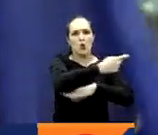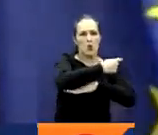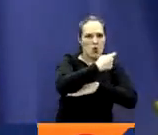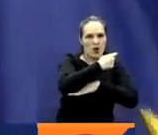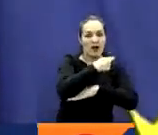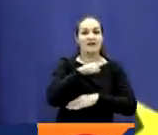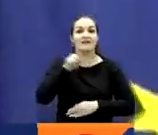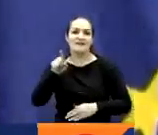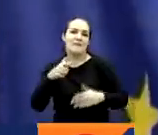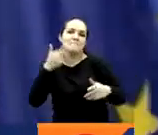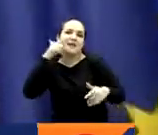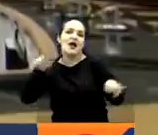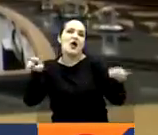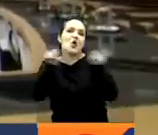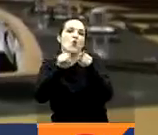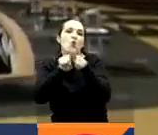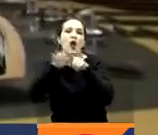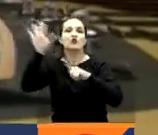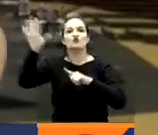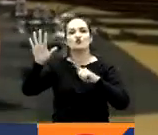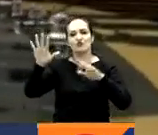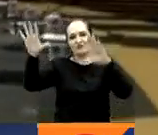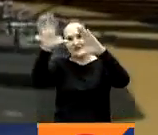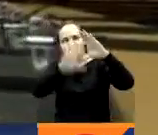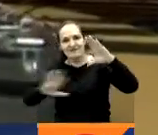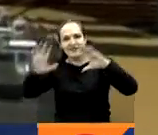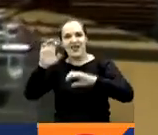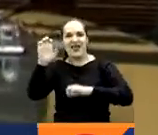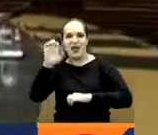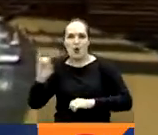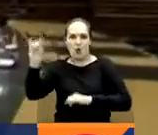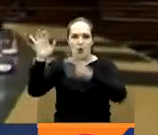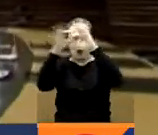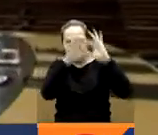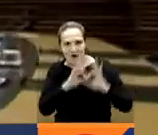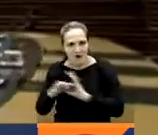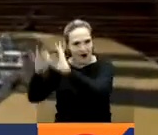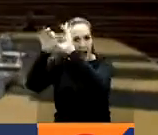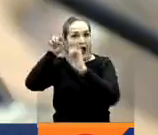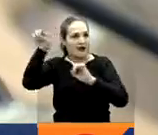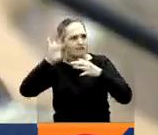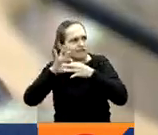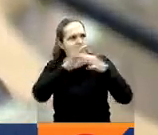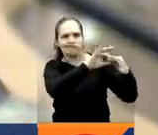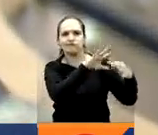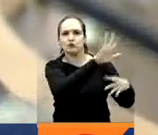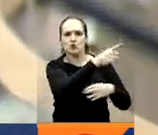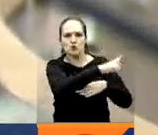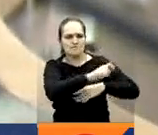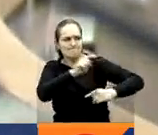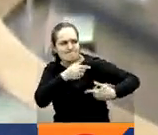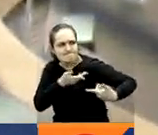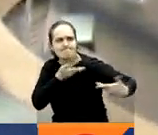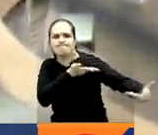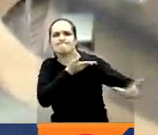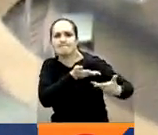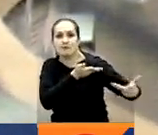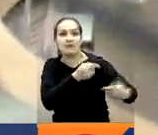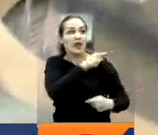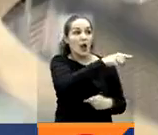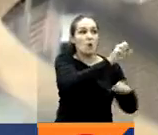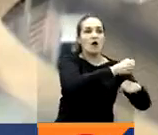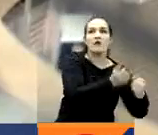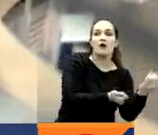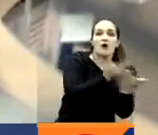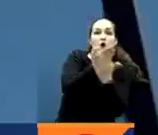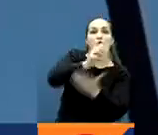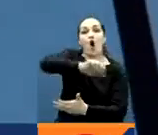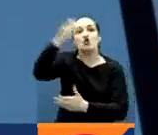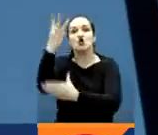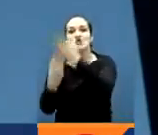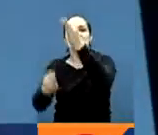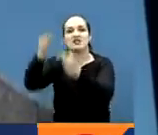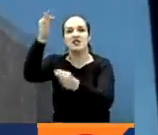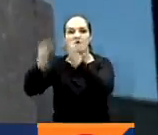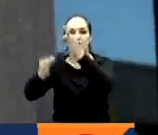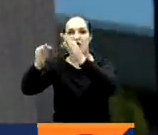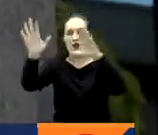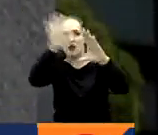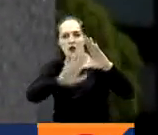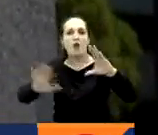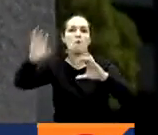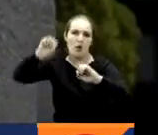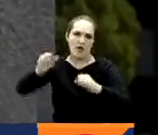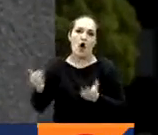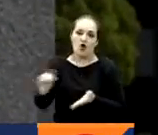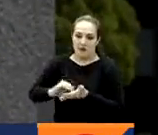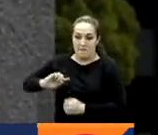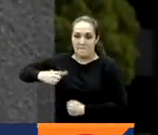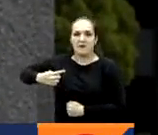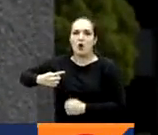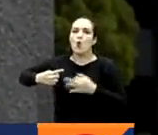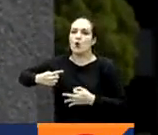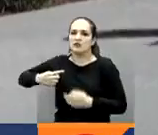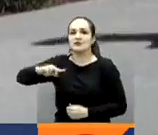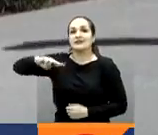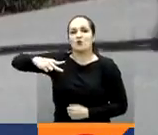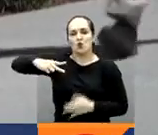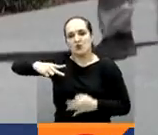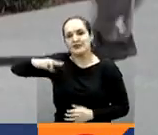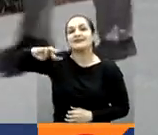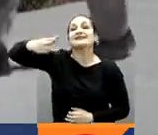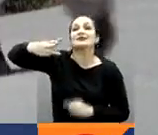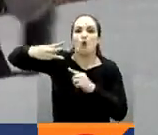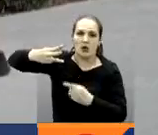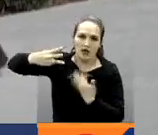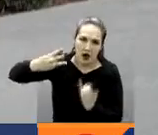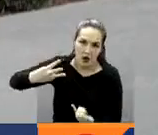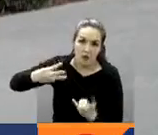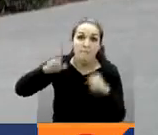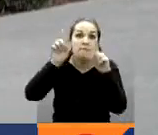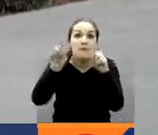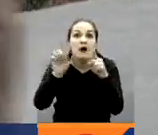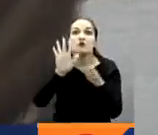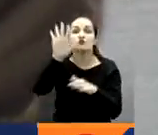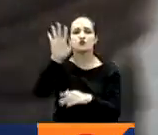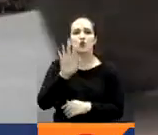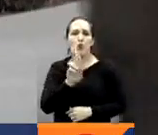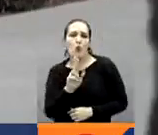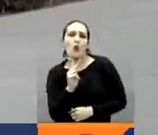dañinos.